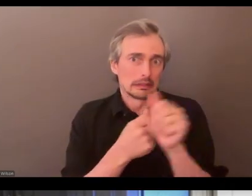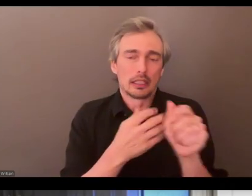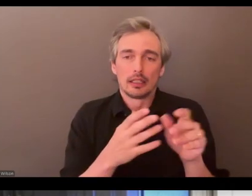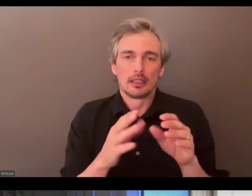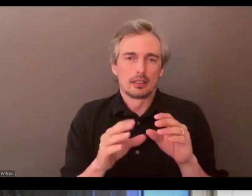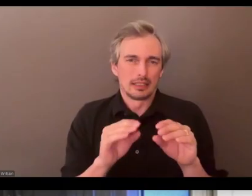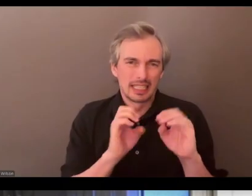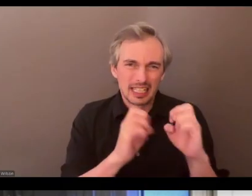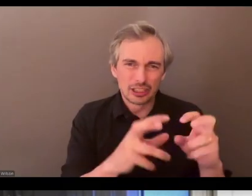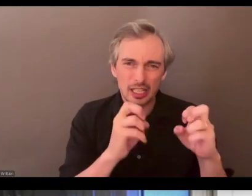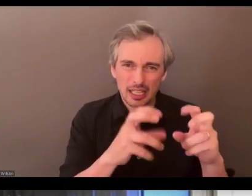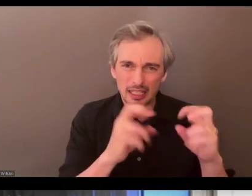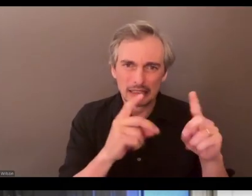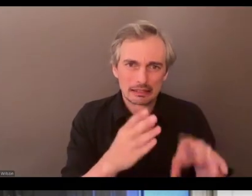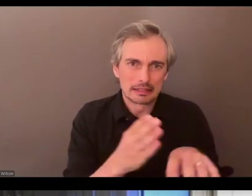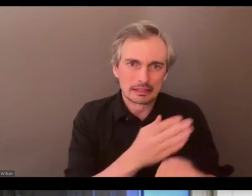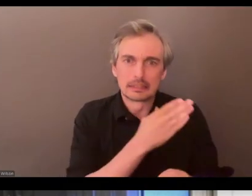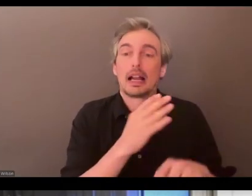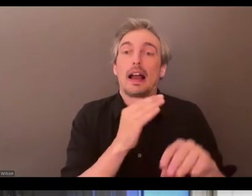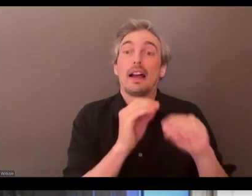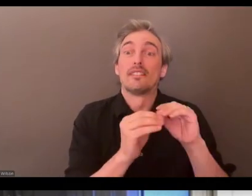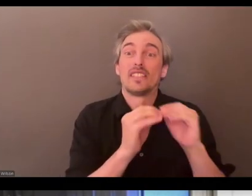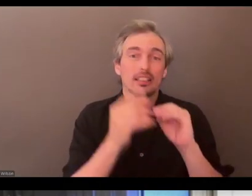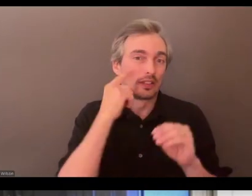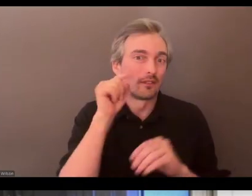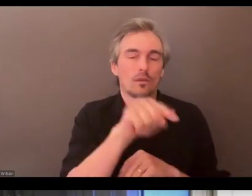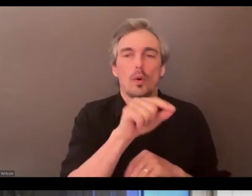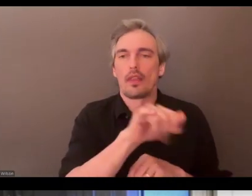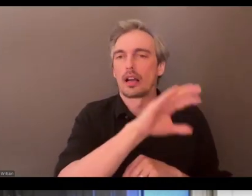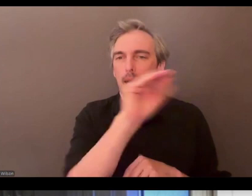そして、問題も修正しました。 チ ームは非常に協力的でした。